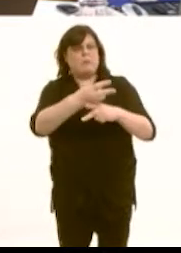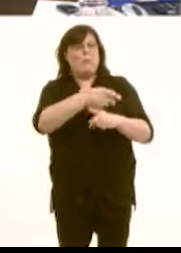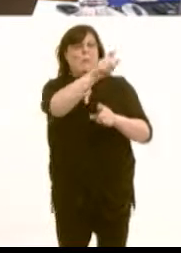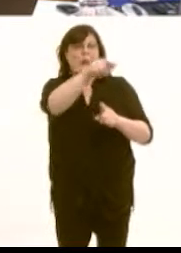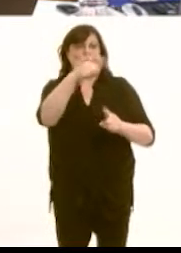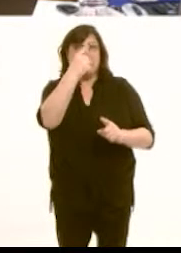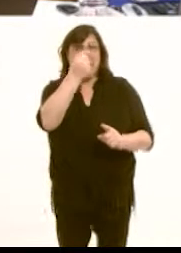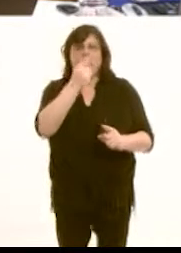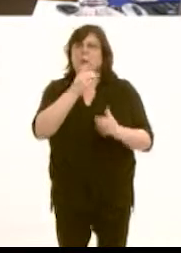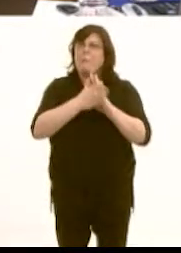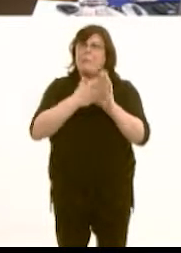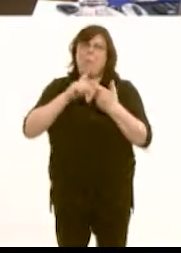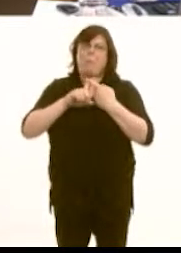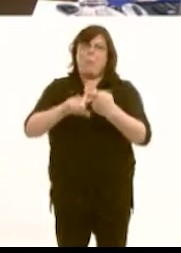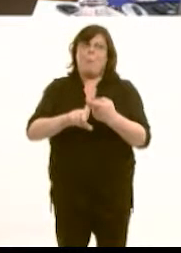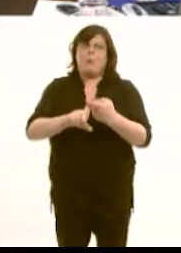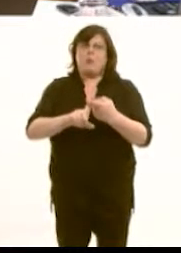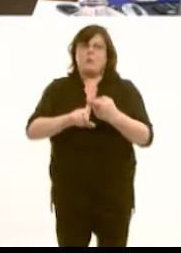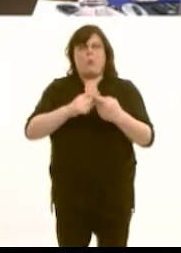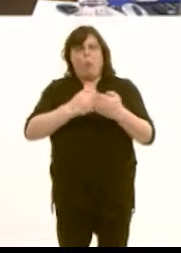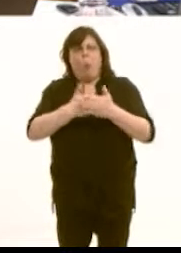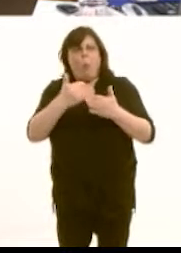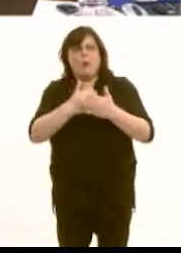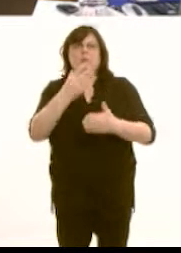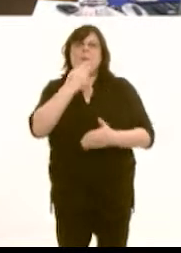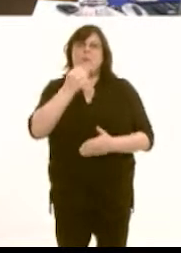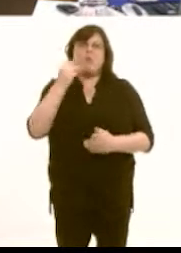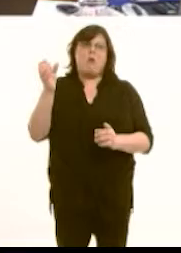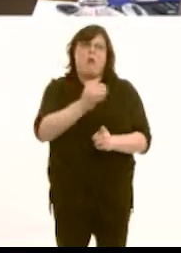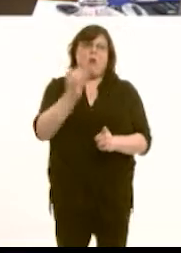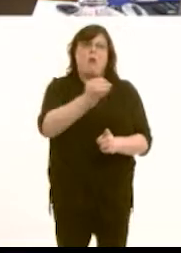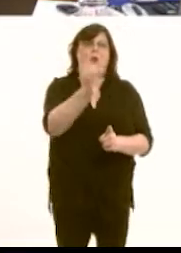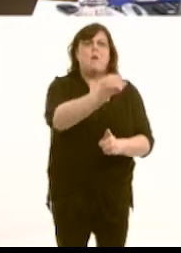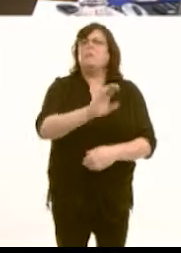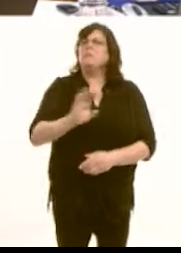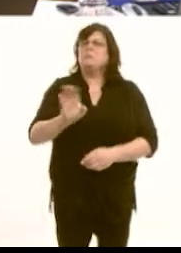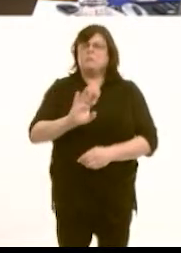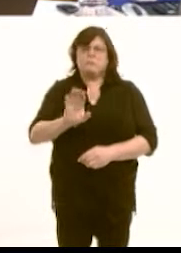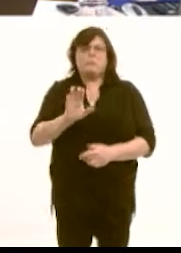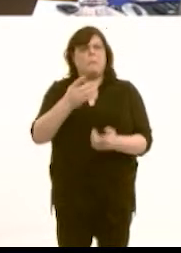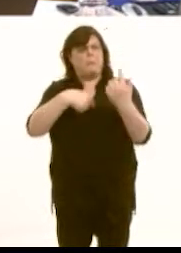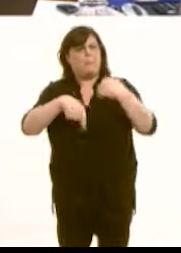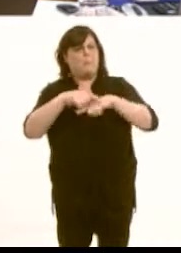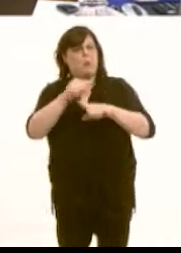Ac, wrth gwrs, maeír rhan fwyaf o bell ffordd oír staff syín gweithio yn y gwasanaeth